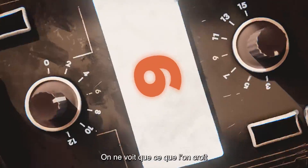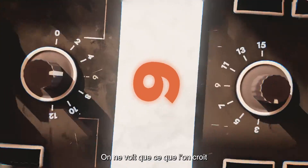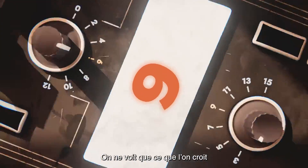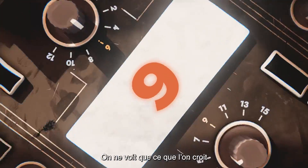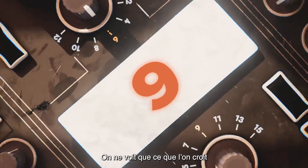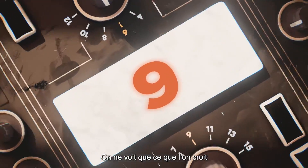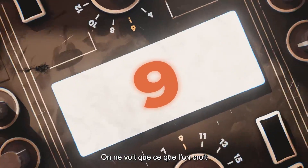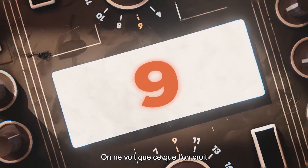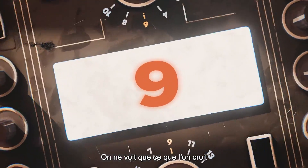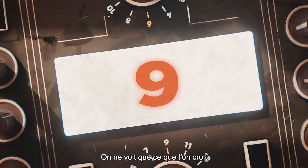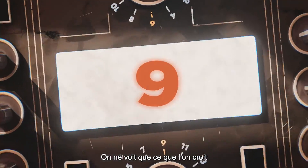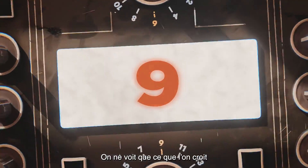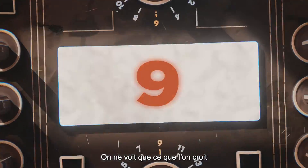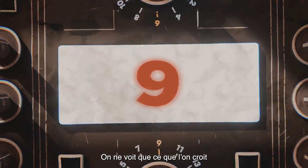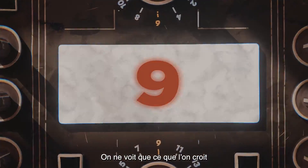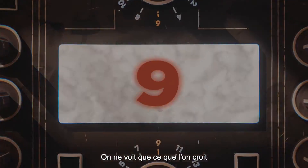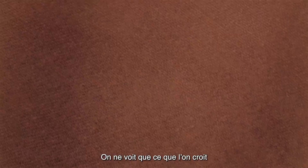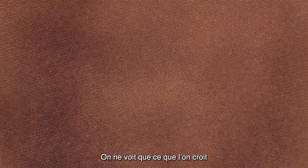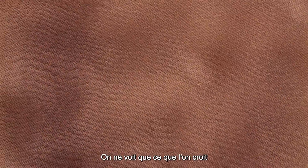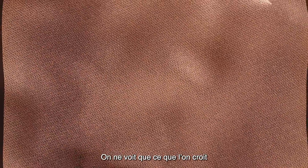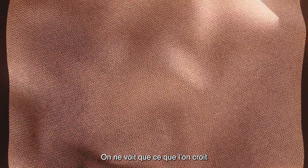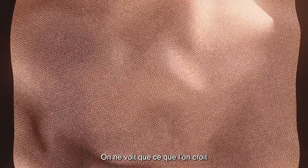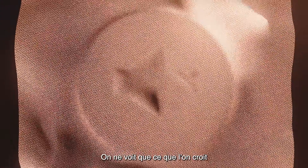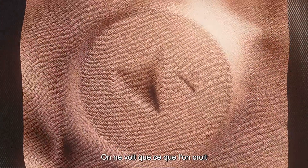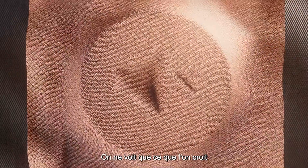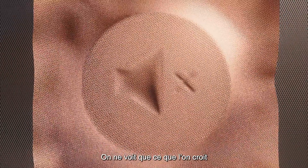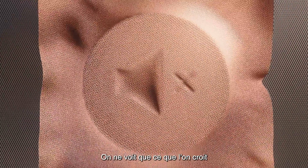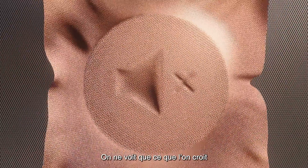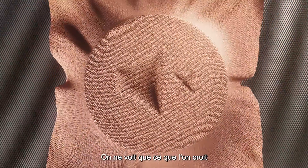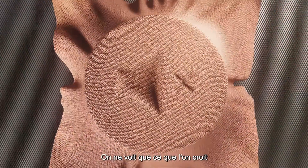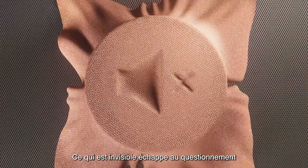On ne voit que ce que l’on croit